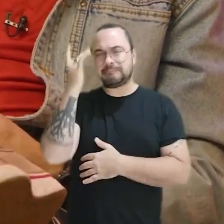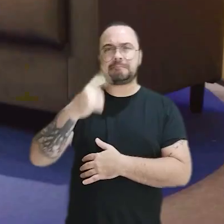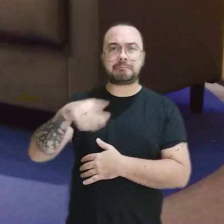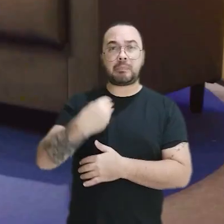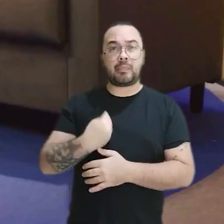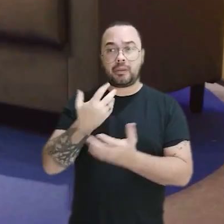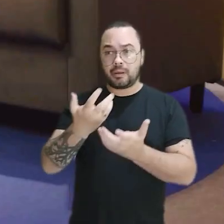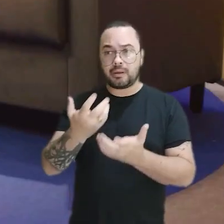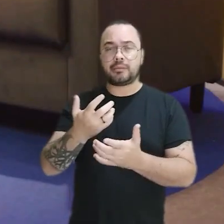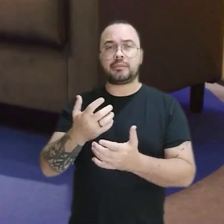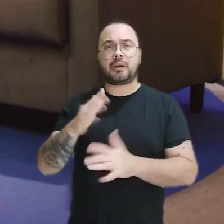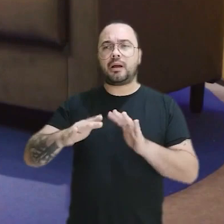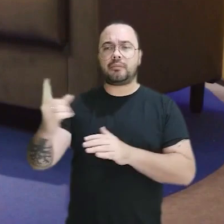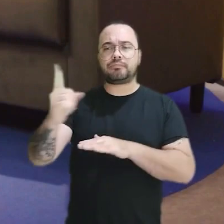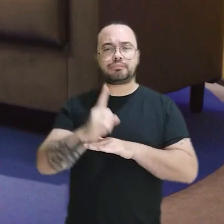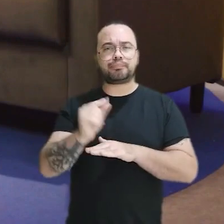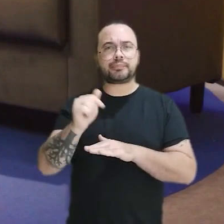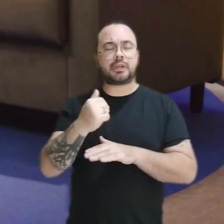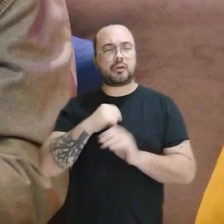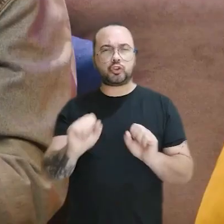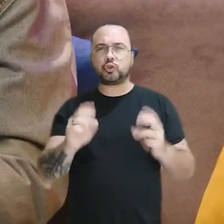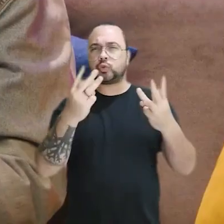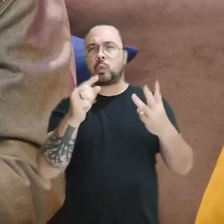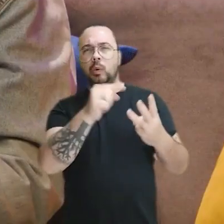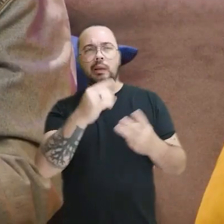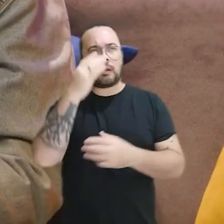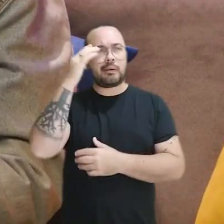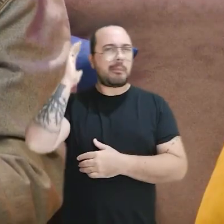E chegam os caras do nada. Às vezes, vou fazer um show, tipo, em Maringá, aí chega um cara e fala,